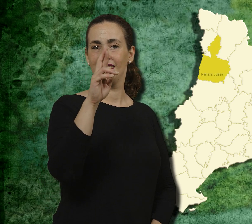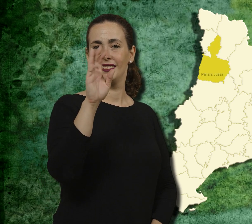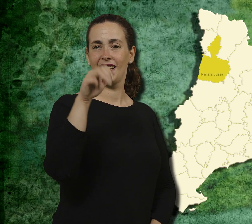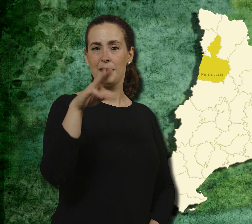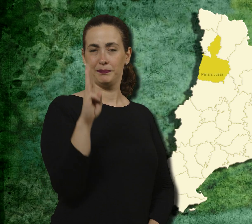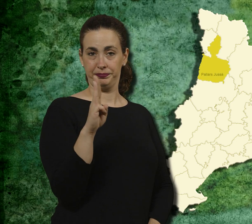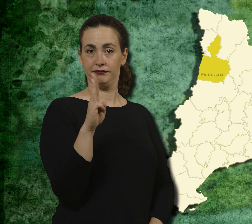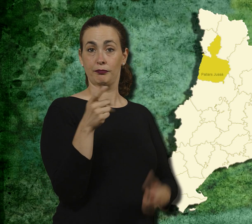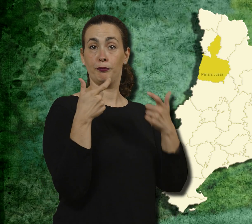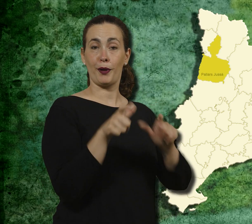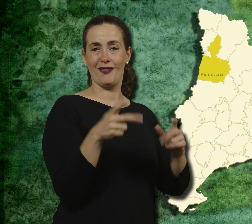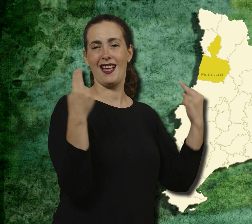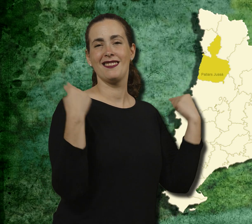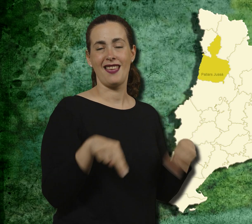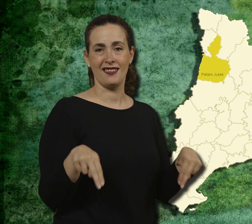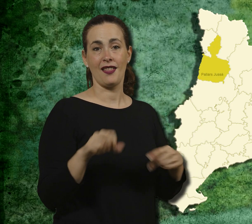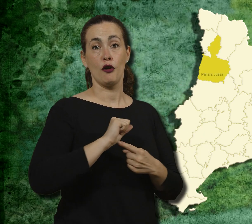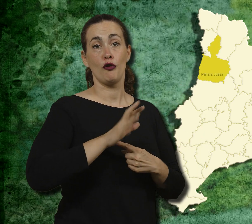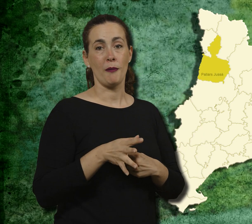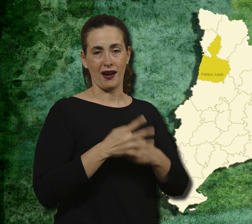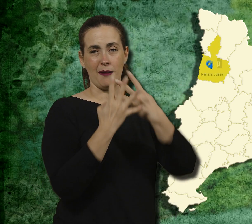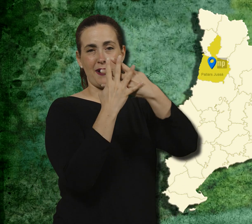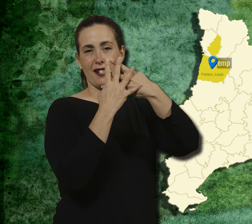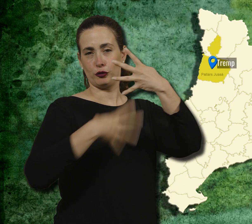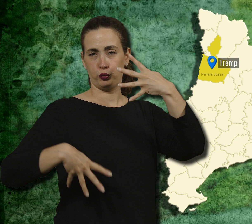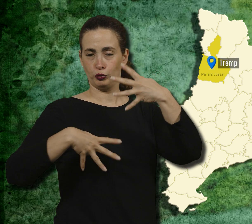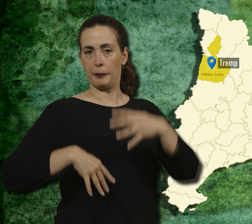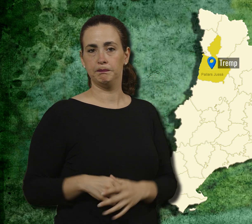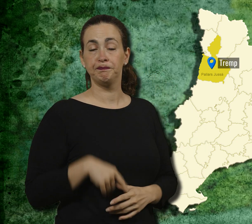TREMP Província de Lleida. Comarca: Pallars Jussà.